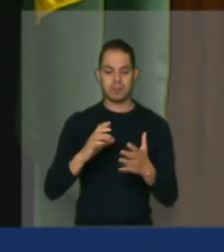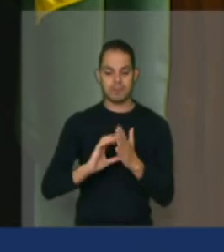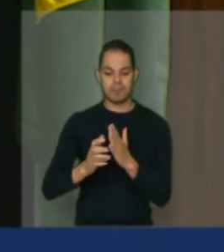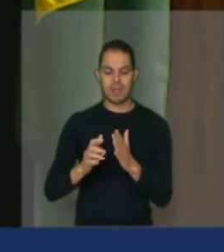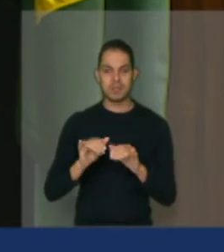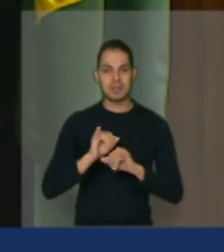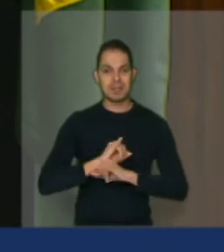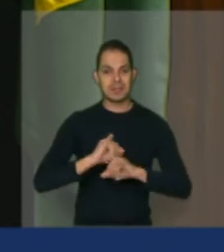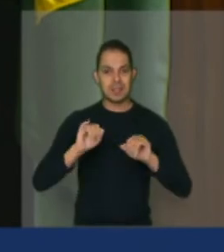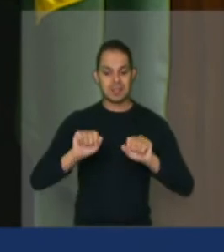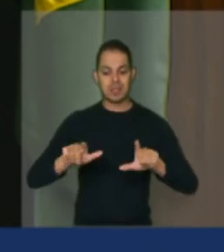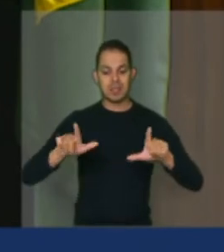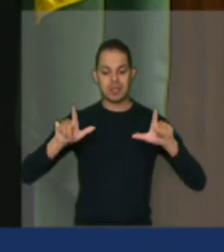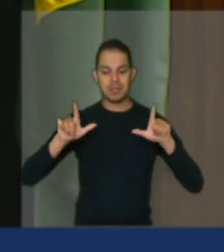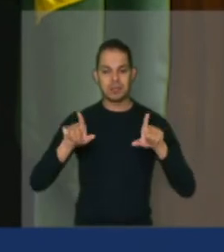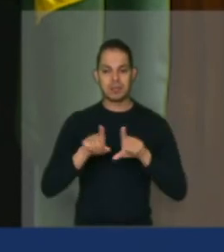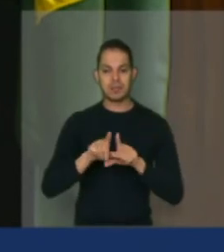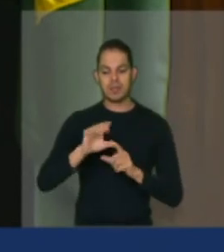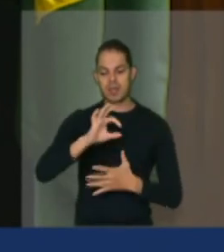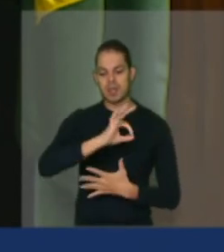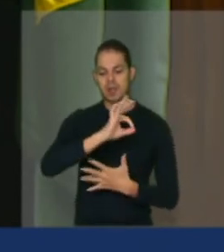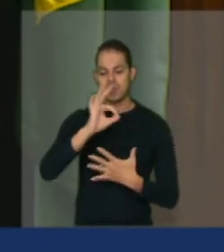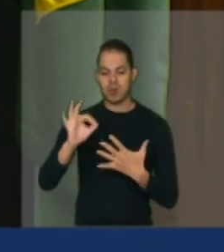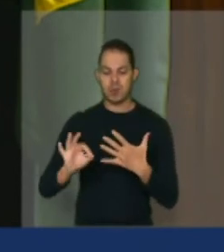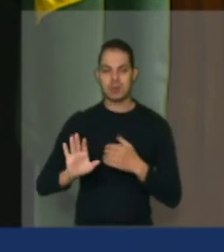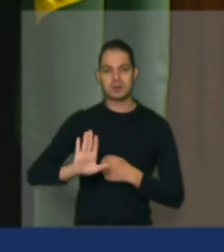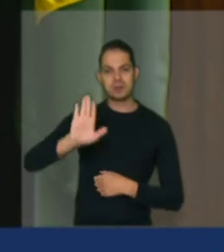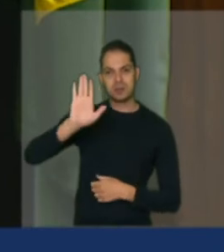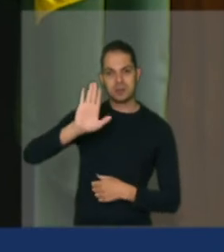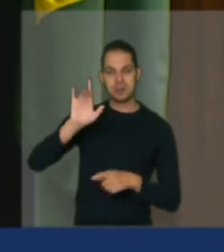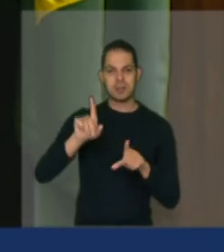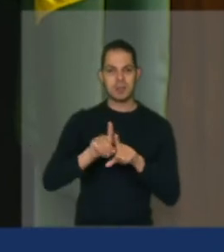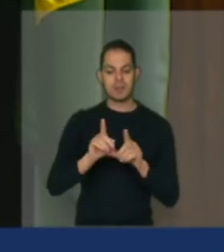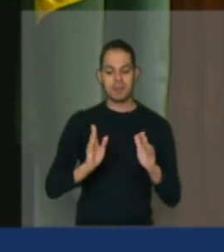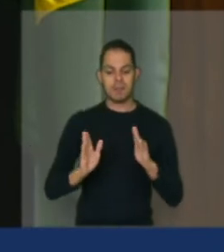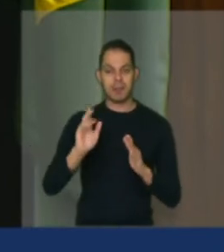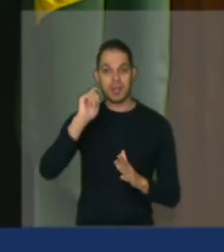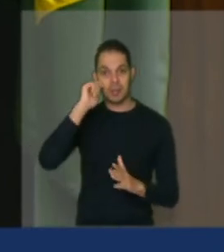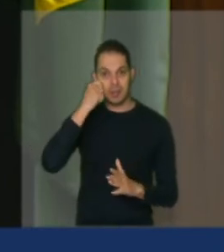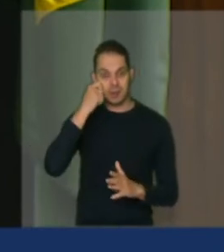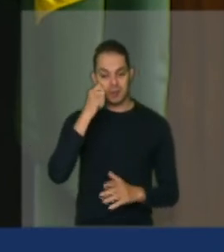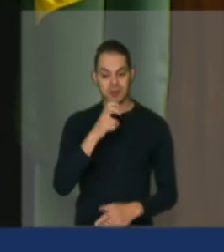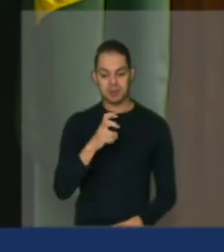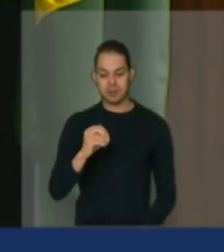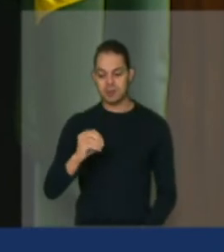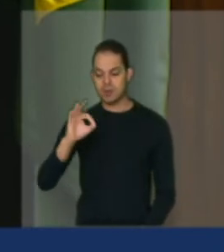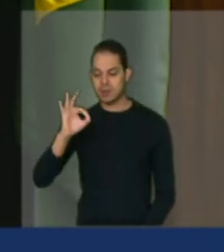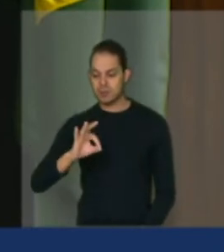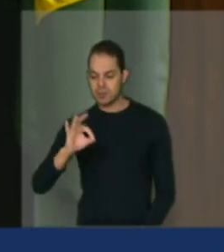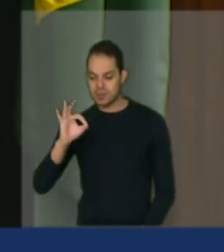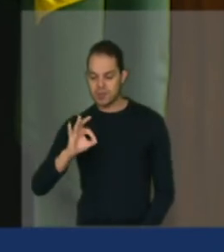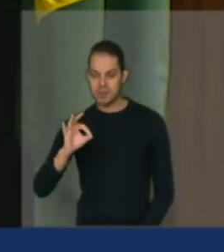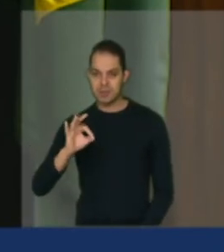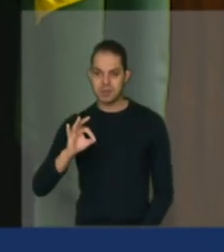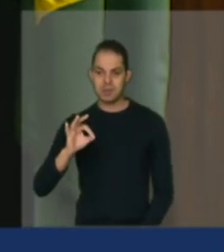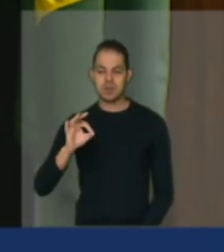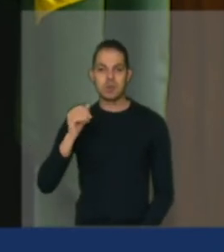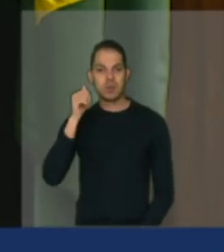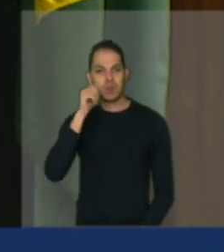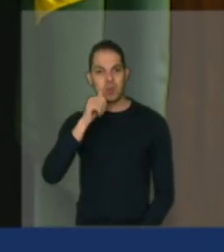PROPAGANDA PARTIDÁRIA, BEM COMO COTAS DE CANDIDATURAS E MANDATOS NEGROS. 50% DE CANDIDATAS E REPRESENTANTES